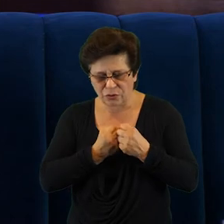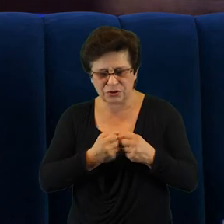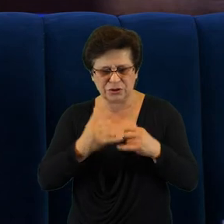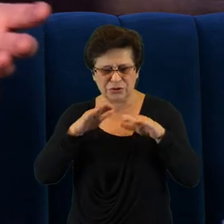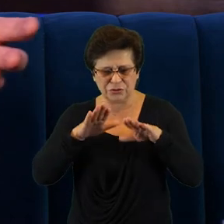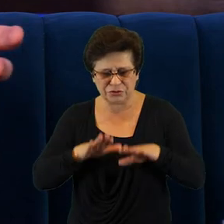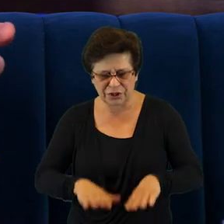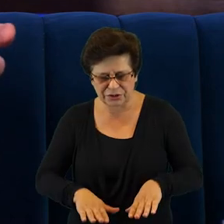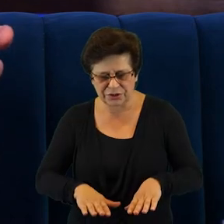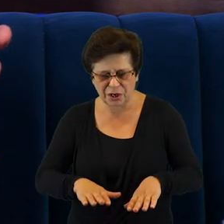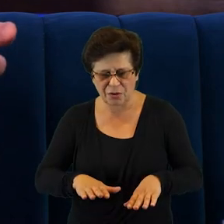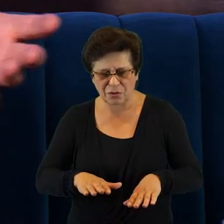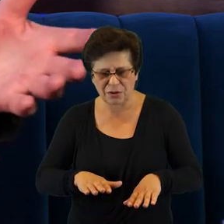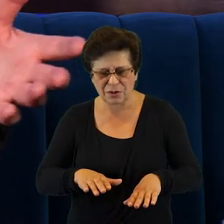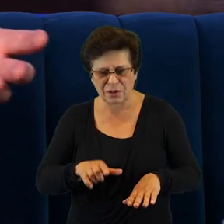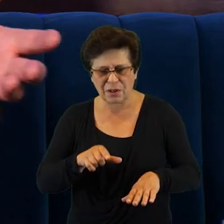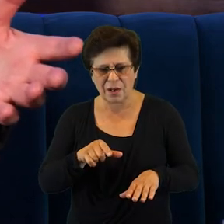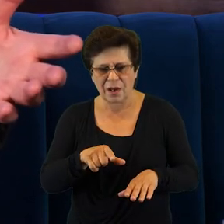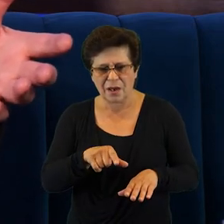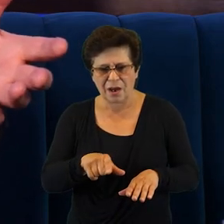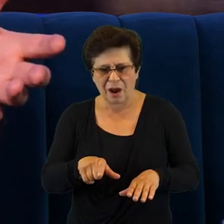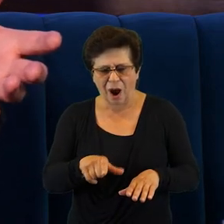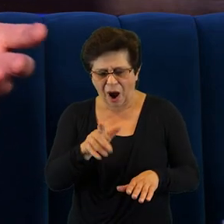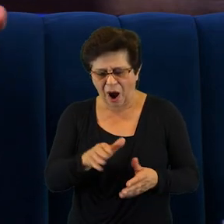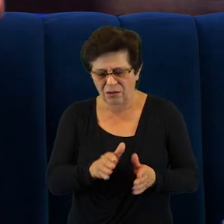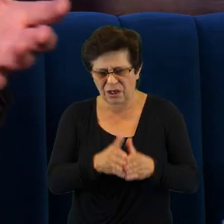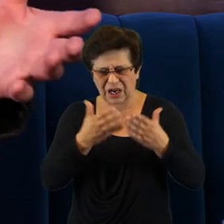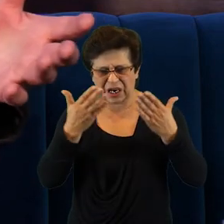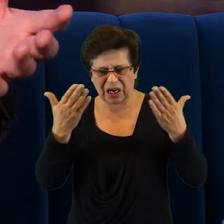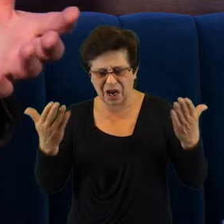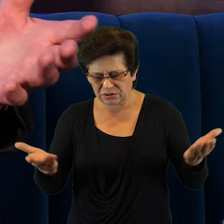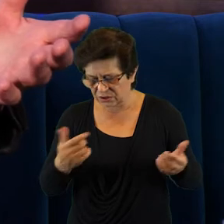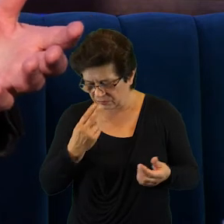i wysunęła się ze sterty gazet reprodukcja twarzy,